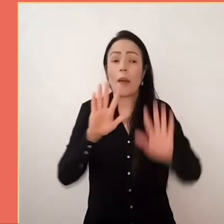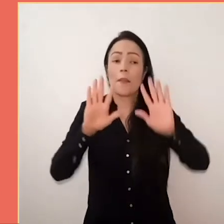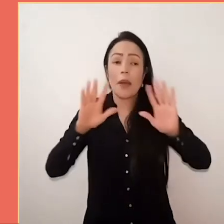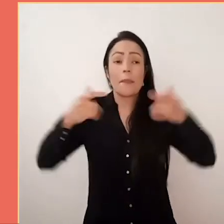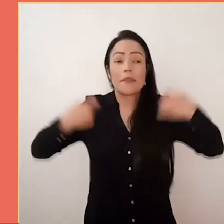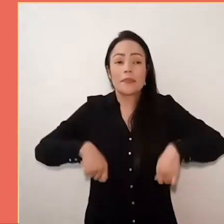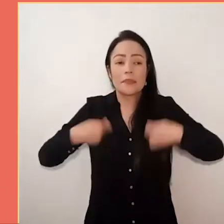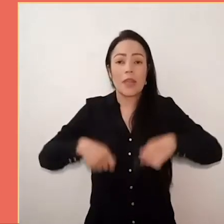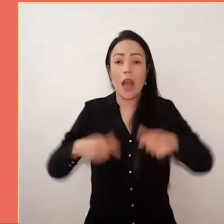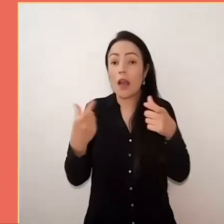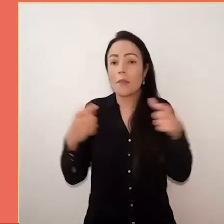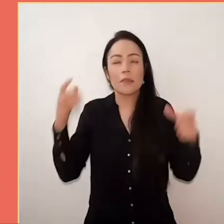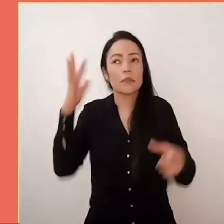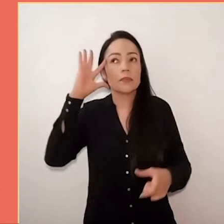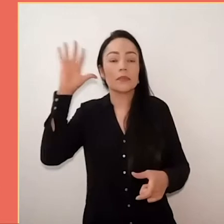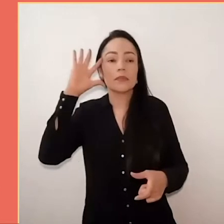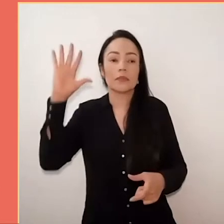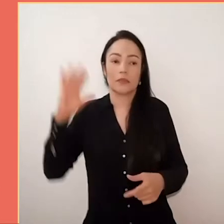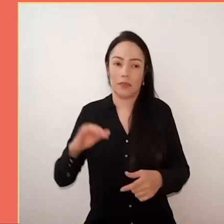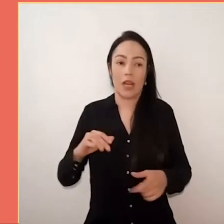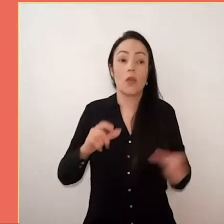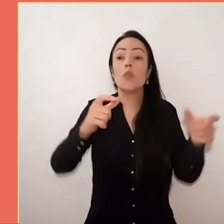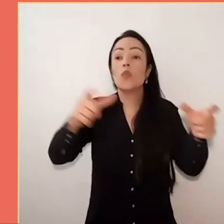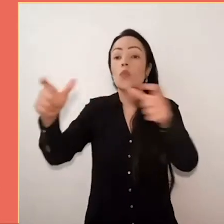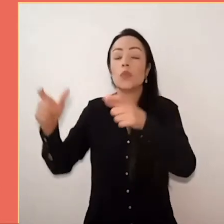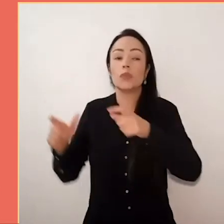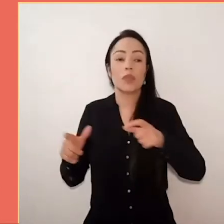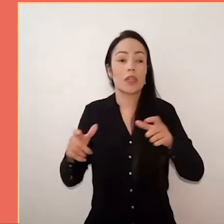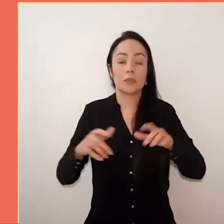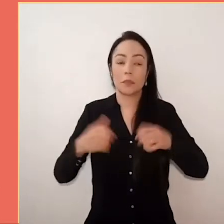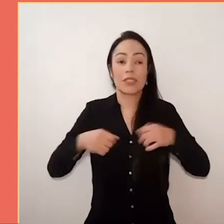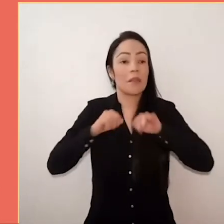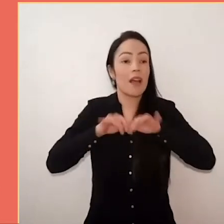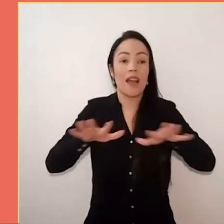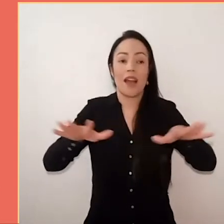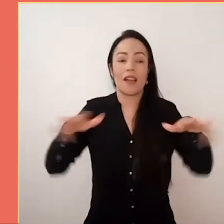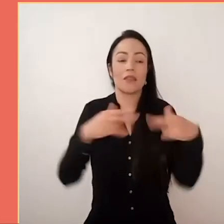ampliar o discurso pra vários territórios, porque eu sinto uma responsabilidade